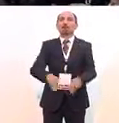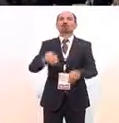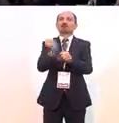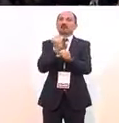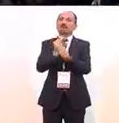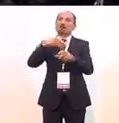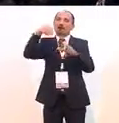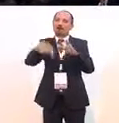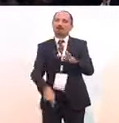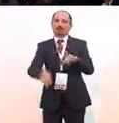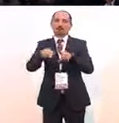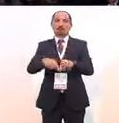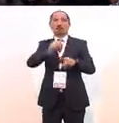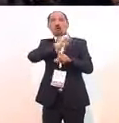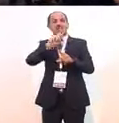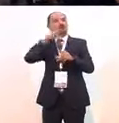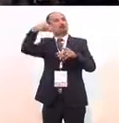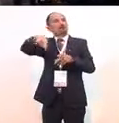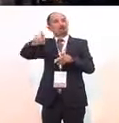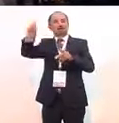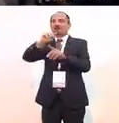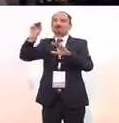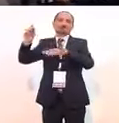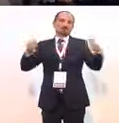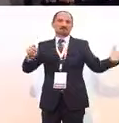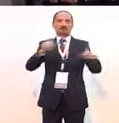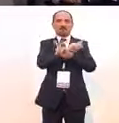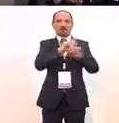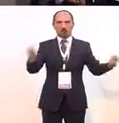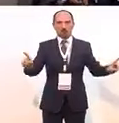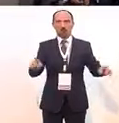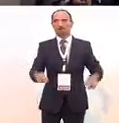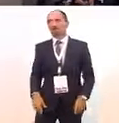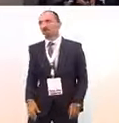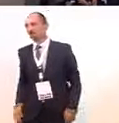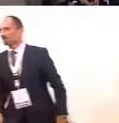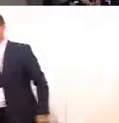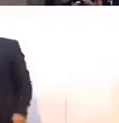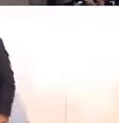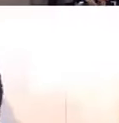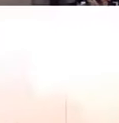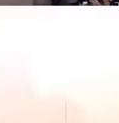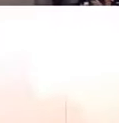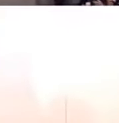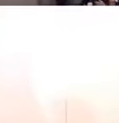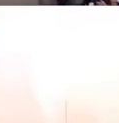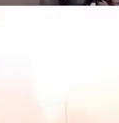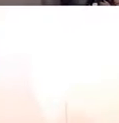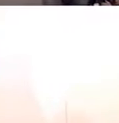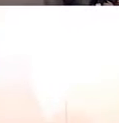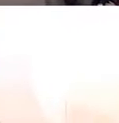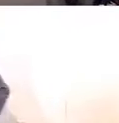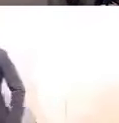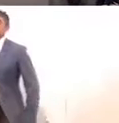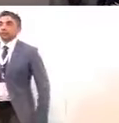un partito di sinistra. Vuol dire metterci altri soldi nei prossimi 5 anni, nella prossima